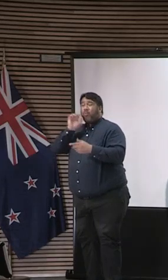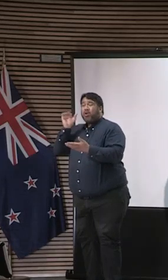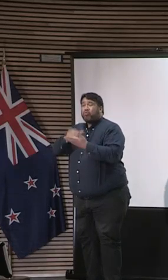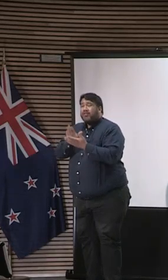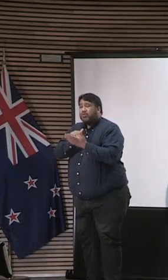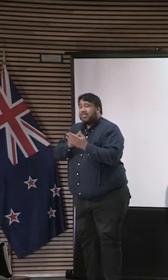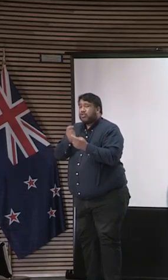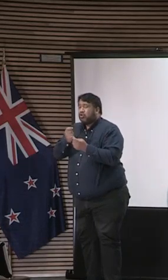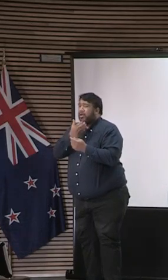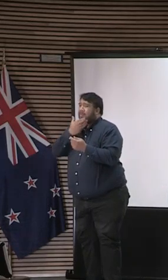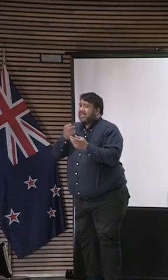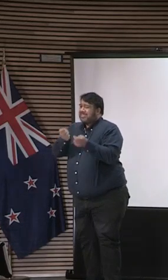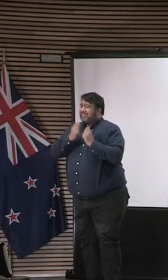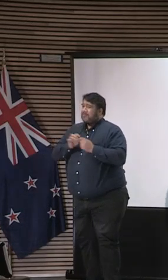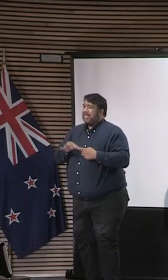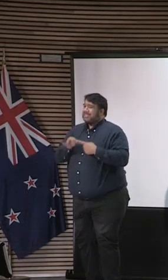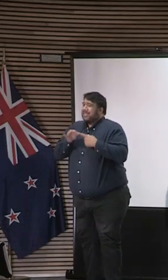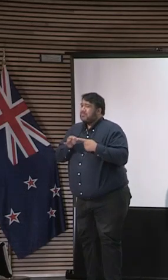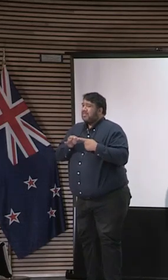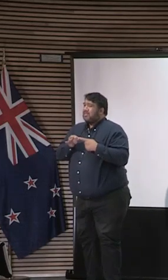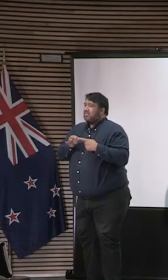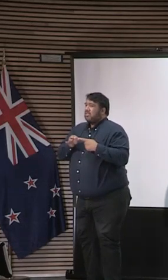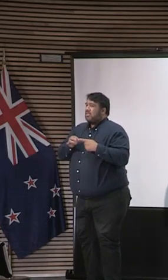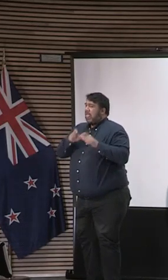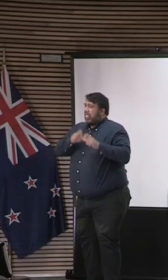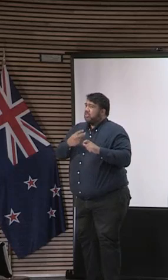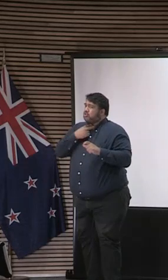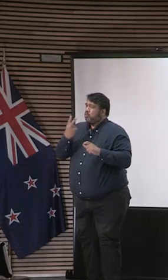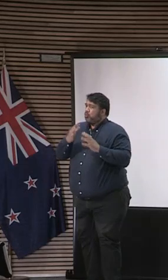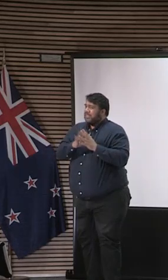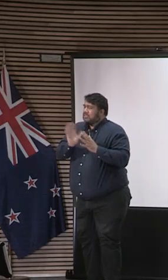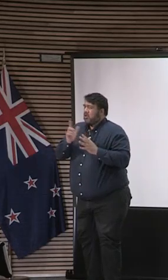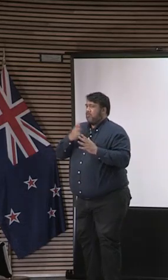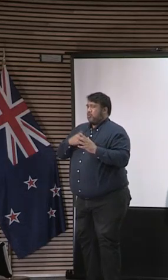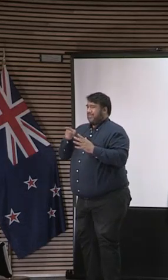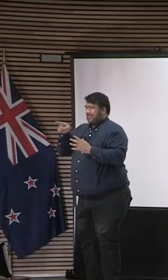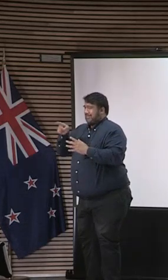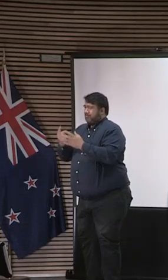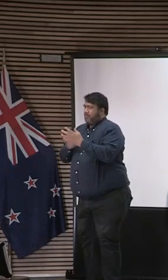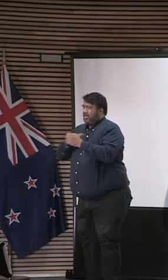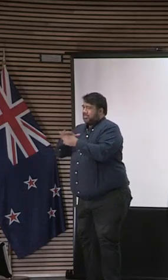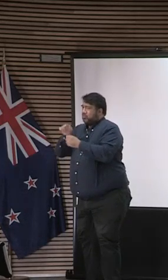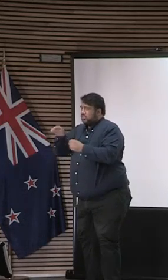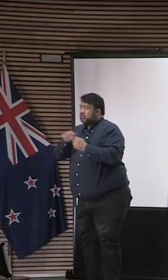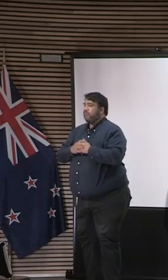rongo ahau na tenei pea i ahu mai he take tuuturu, na reira ka tuku atu ahau ki a Dr Bloomfield. DR ASHLEY He tikanga mo te rapu utu mo nga taangata e haere